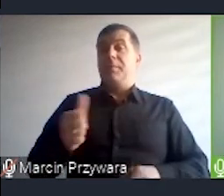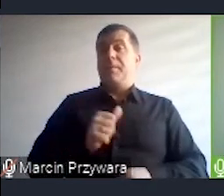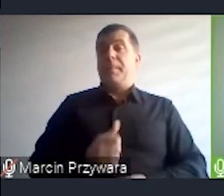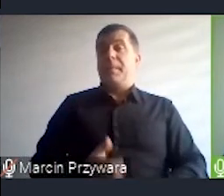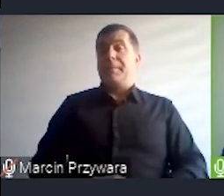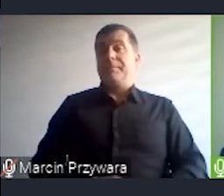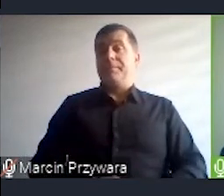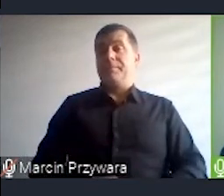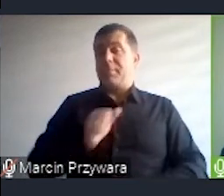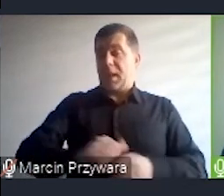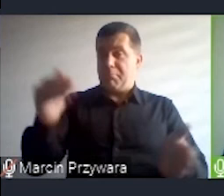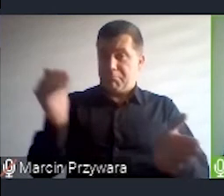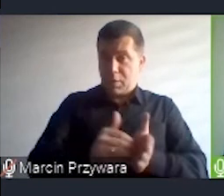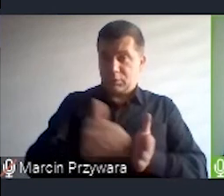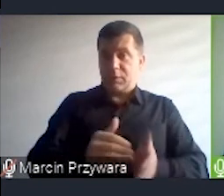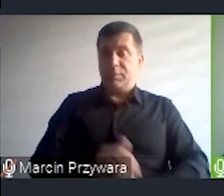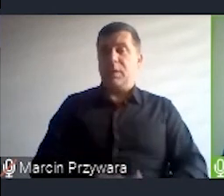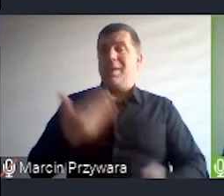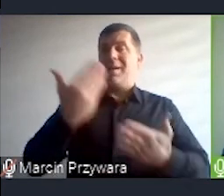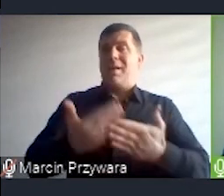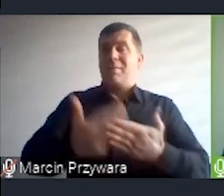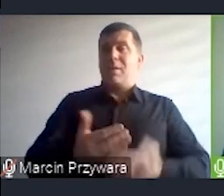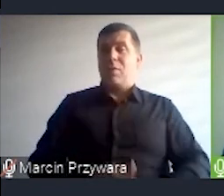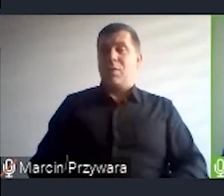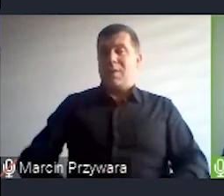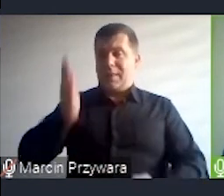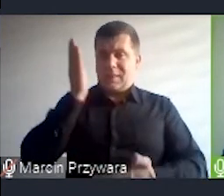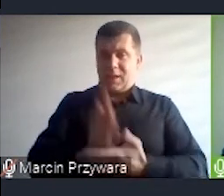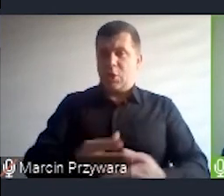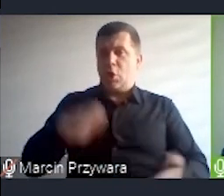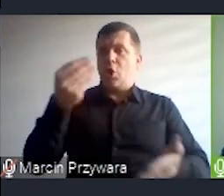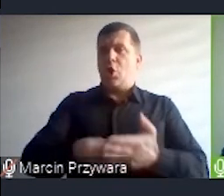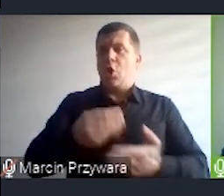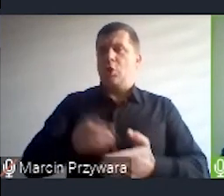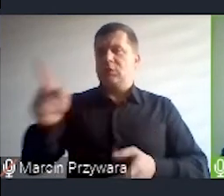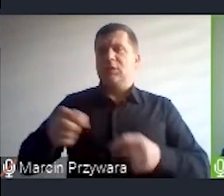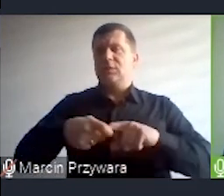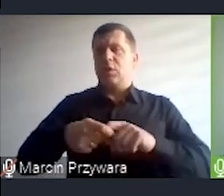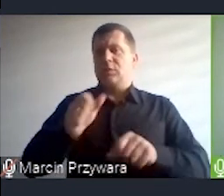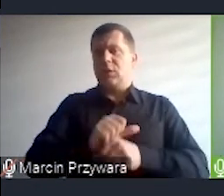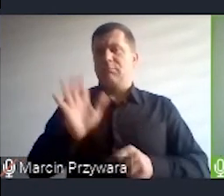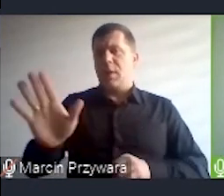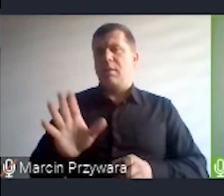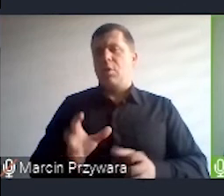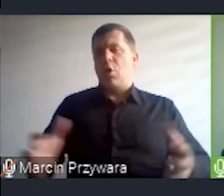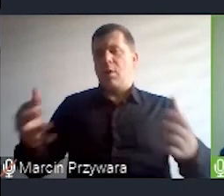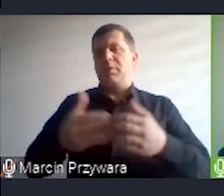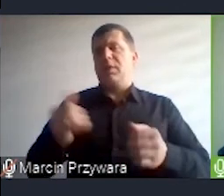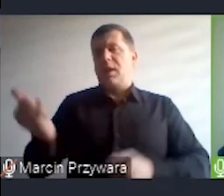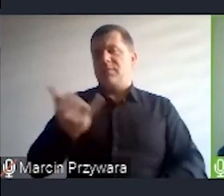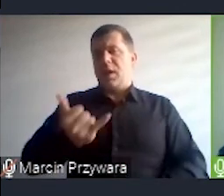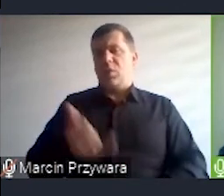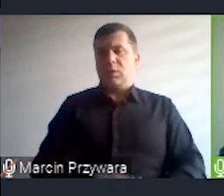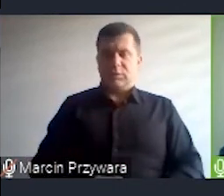Jest nam potrzebny dlatego, że tylko koszty z nim związane są objęte trwałością.